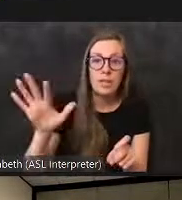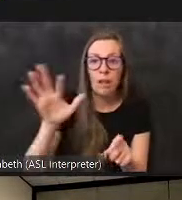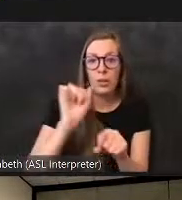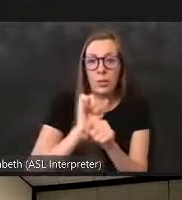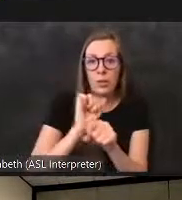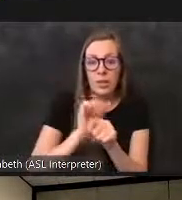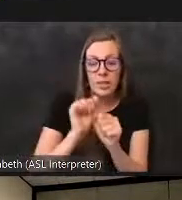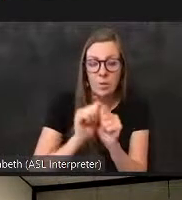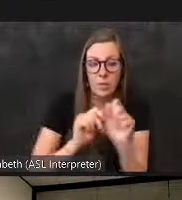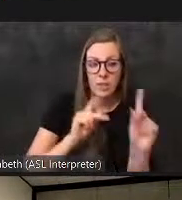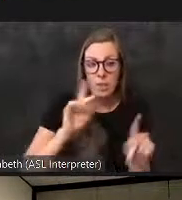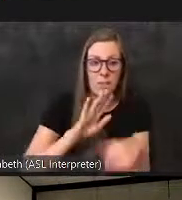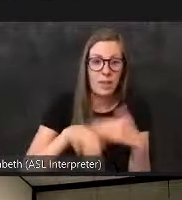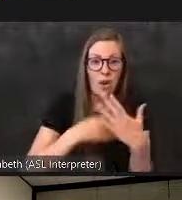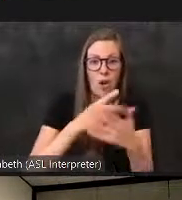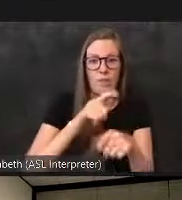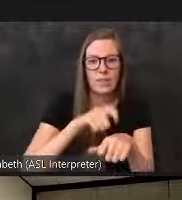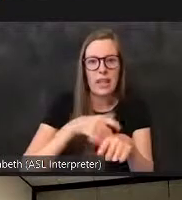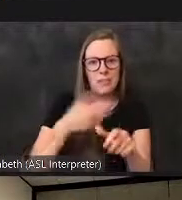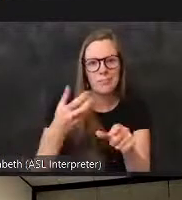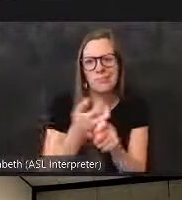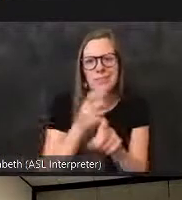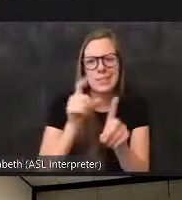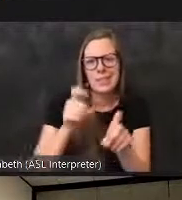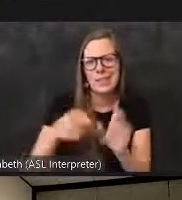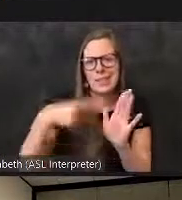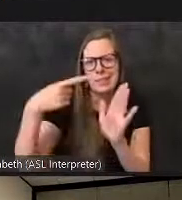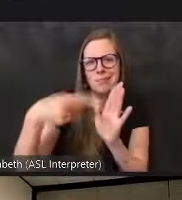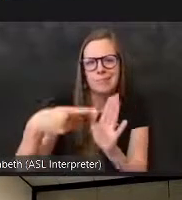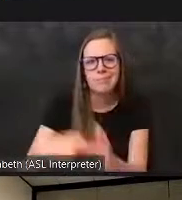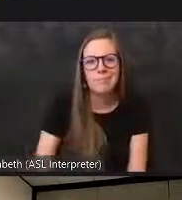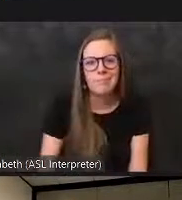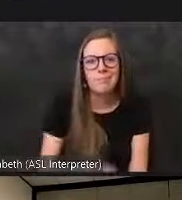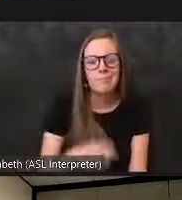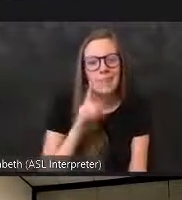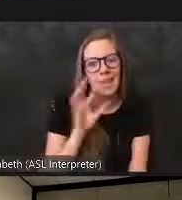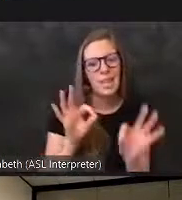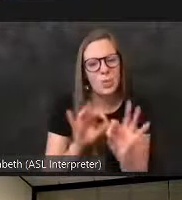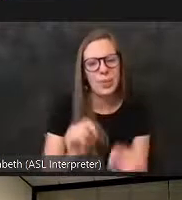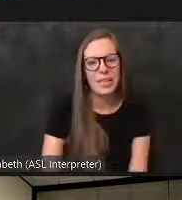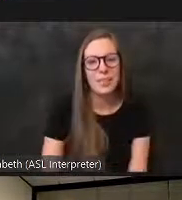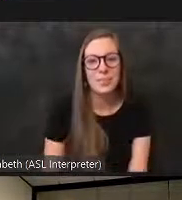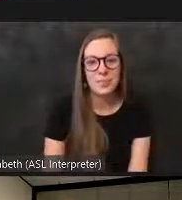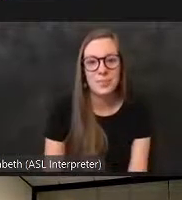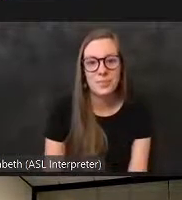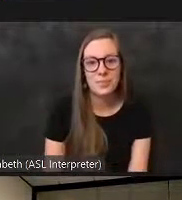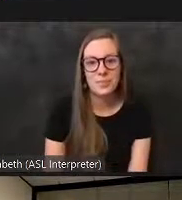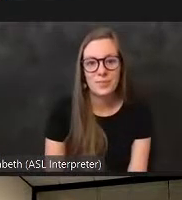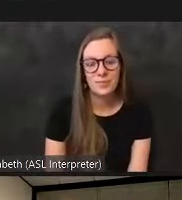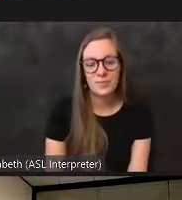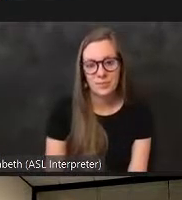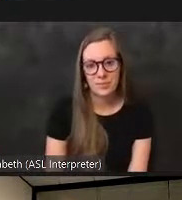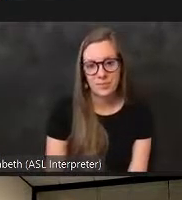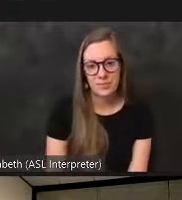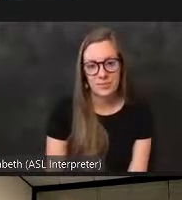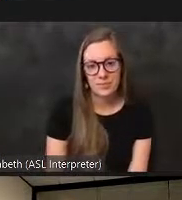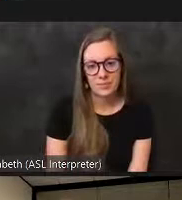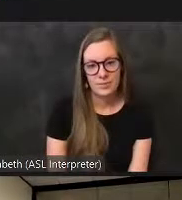o si trabajan con el público todo el tiempo, háganlo una vez al mes. Yo creo que vale la pena hacerlo.